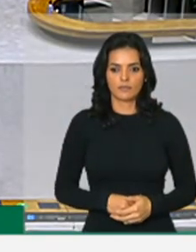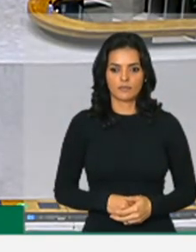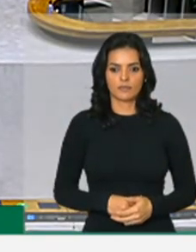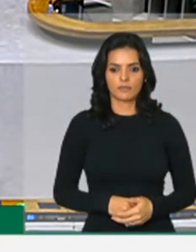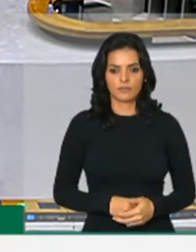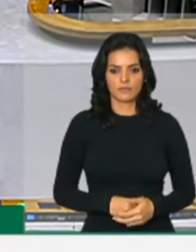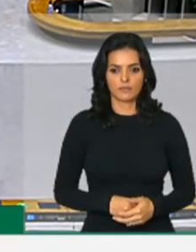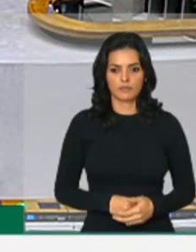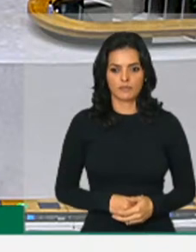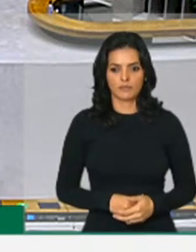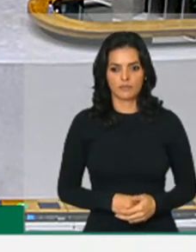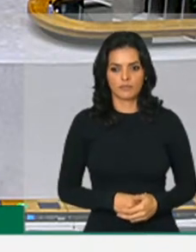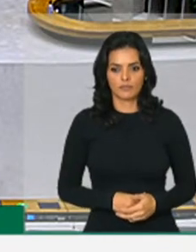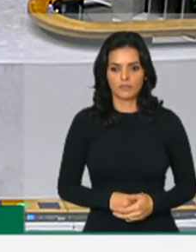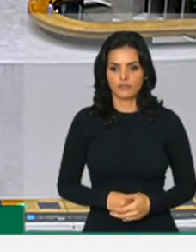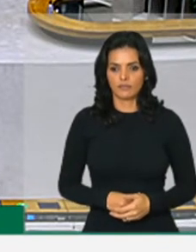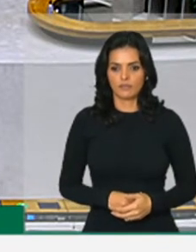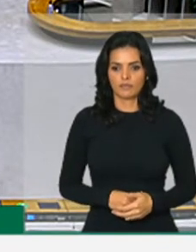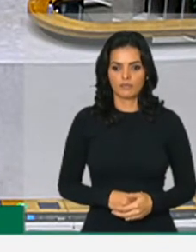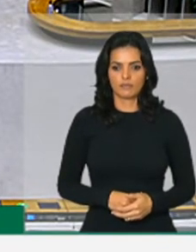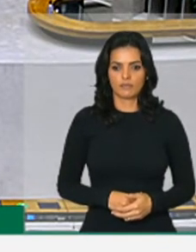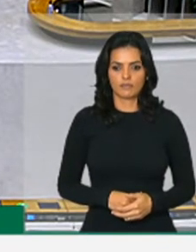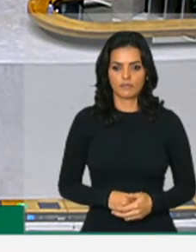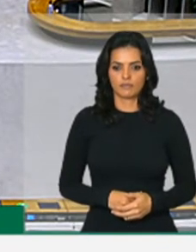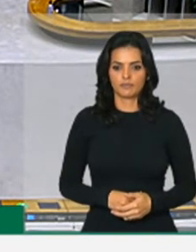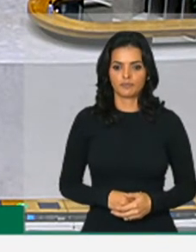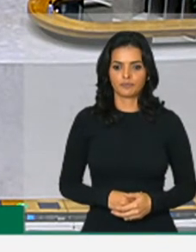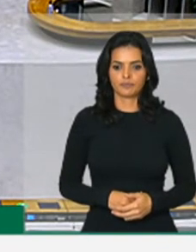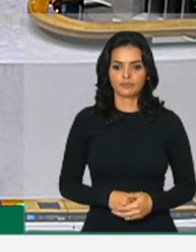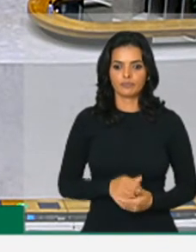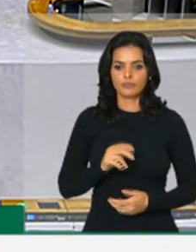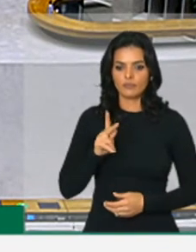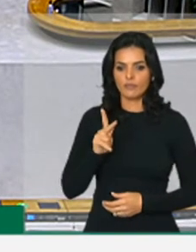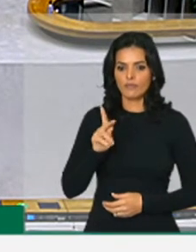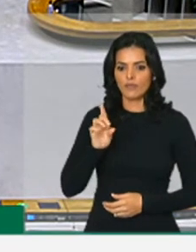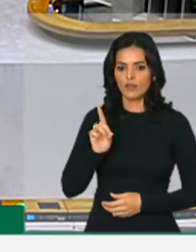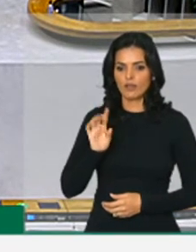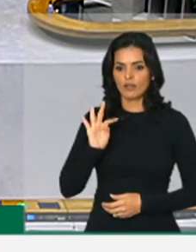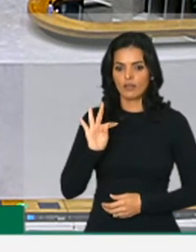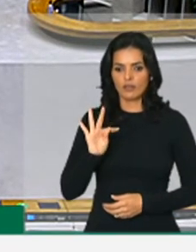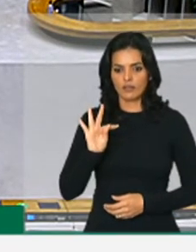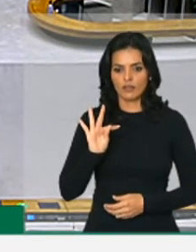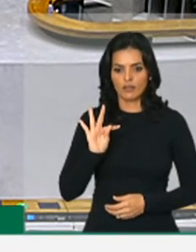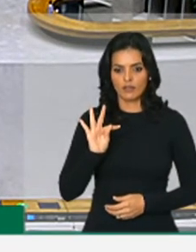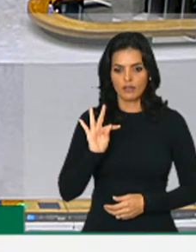PRESIDENTE. ESTÁ ME OUVINDO, PRESIDENTE? [DEPUTADO]: PSB É NÃO, SENHOR PRESIDENTE. [PRESIDENTE]: BOM... VAMOS ESCLARECER AQUI,